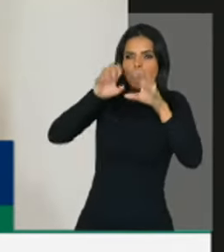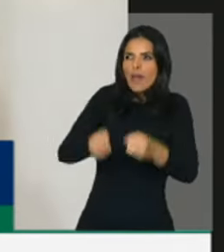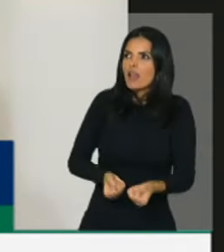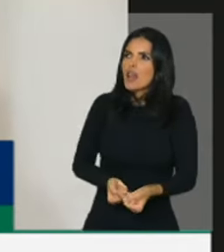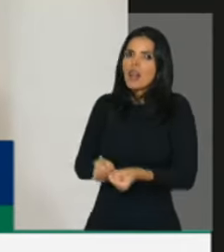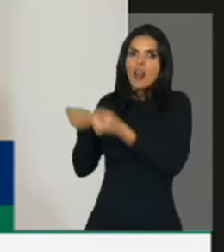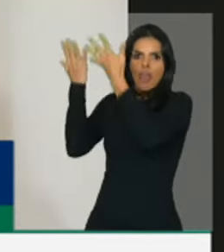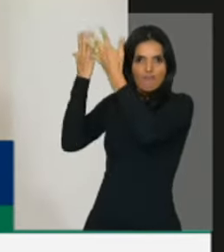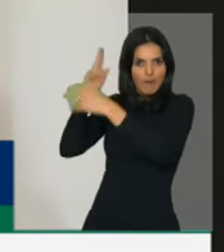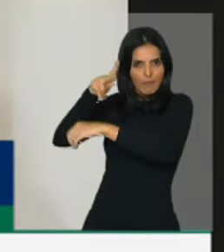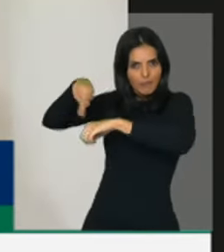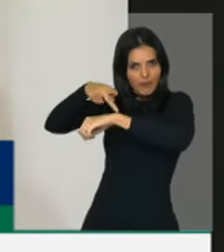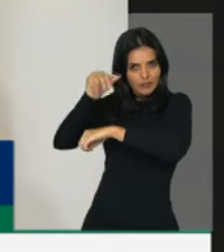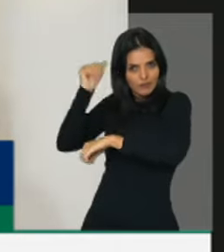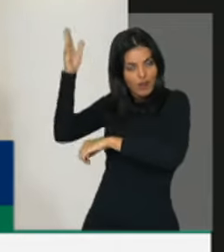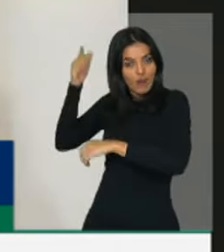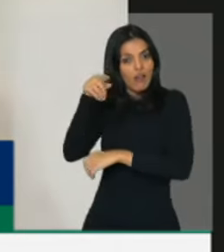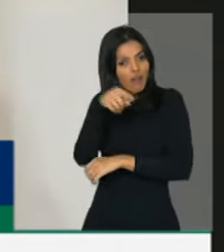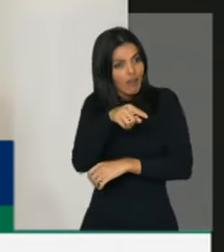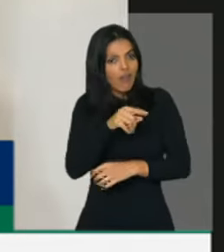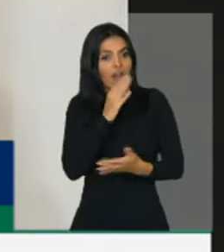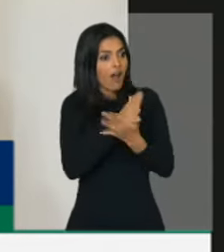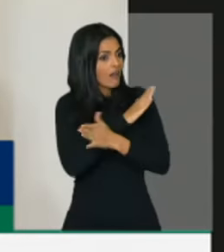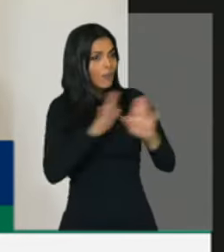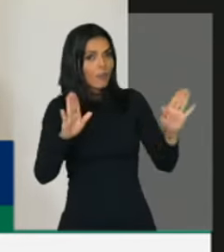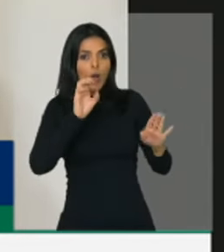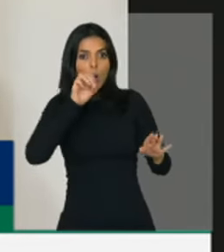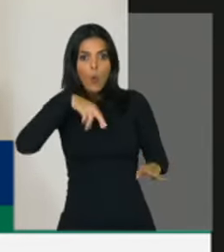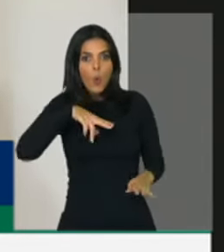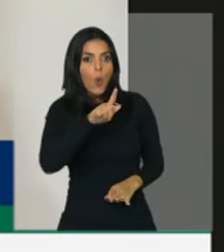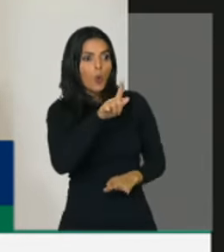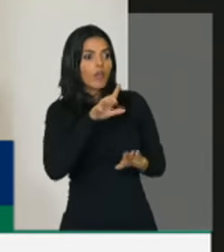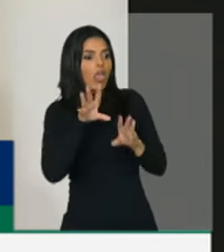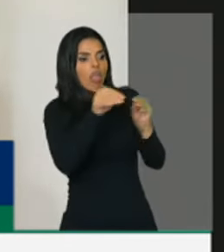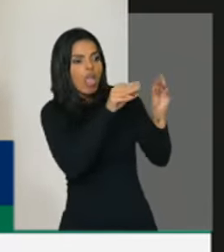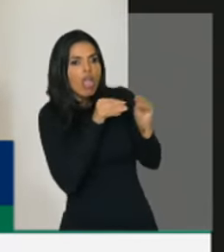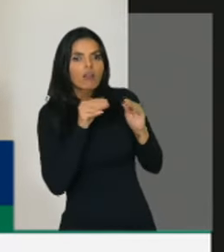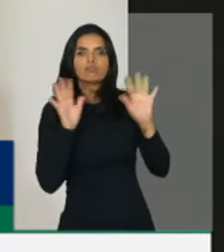PARA SALVAR O PAÍS. SE NÓS QUISERMOS SALVAR O PAÍS VAMOS COMEÇAR PELO AGRONEGÓCIO, PELA AGRICULTURA FAMILIAR E